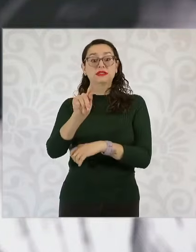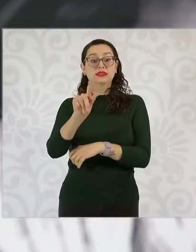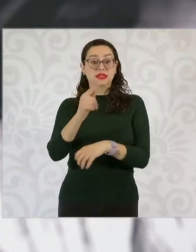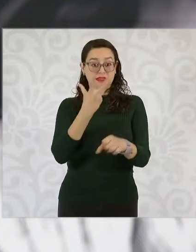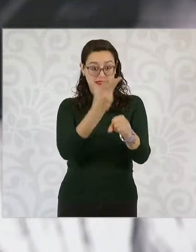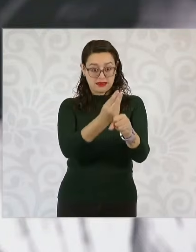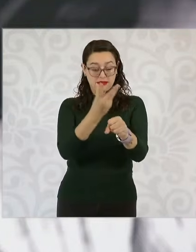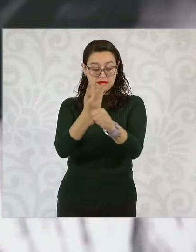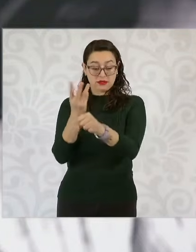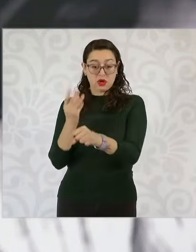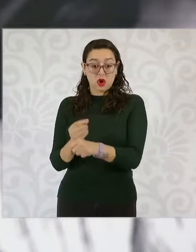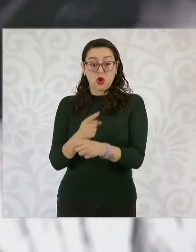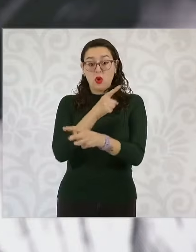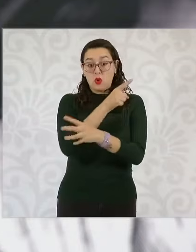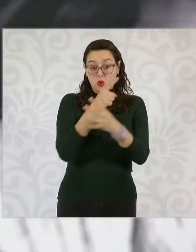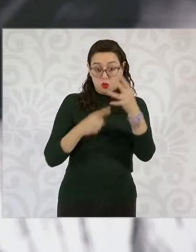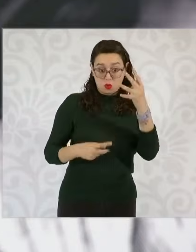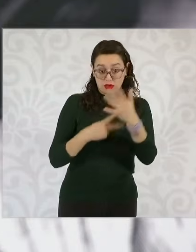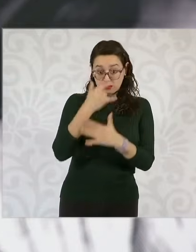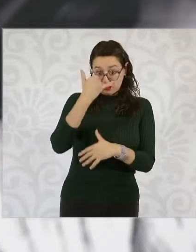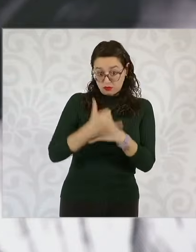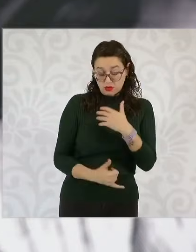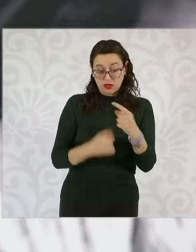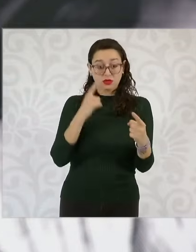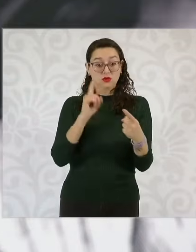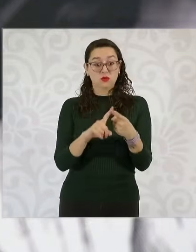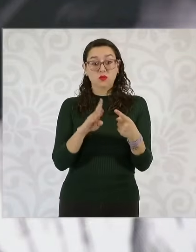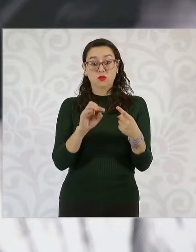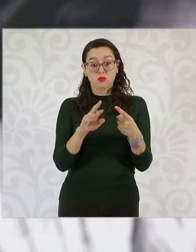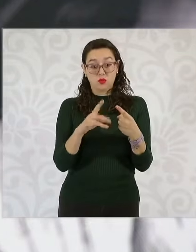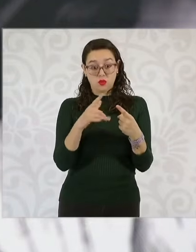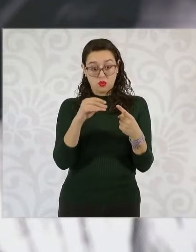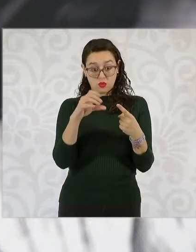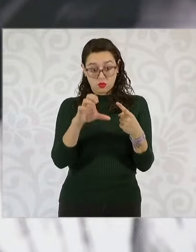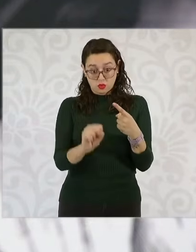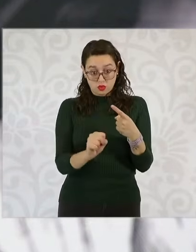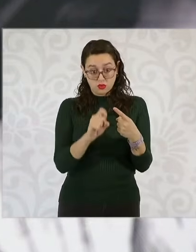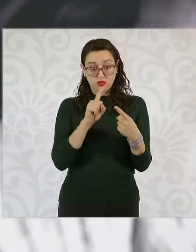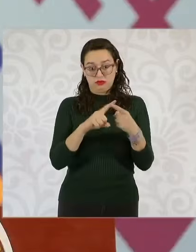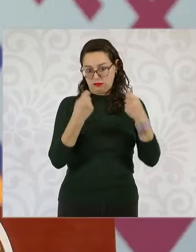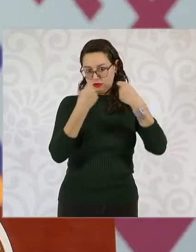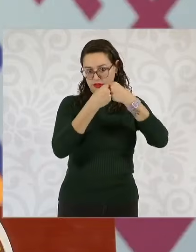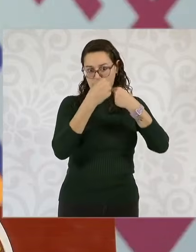estratégicos que es el de Burgos como les decía en la frontera con los Estados Unidos yachi que